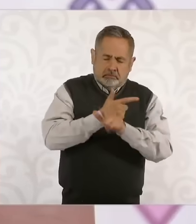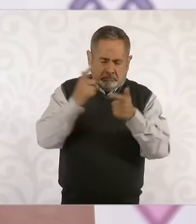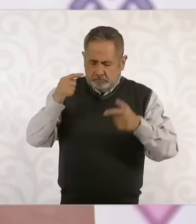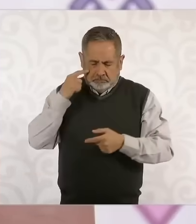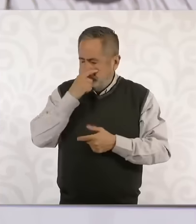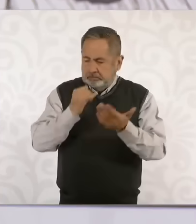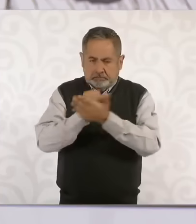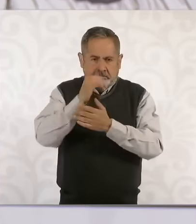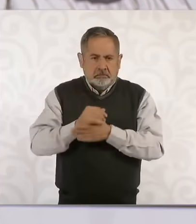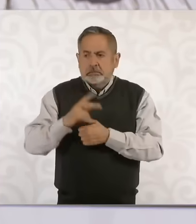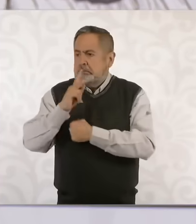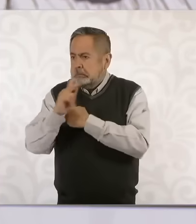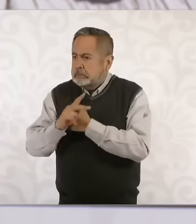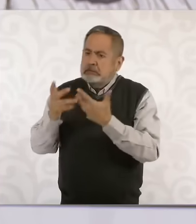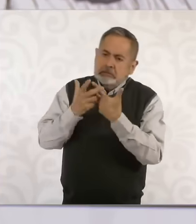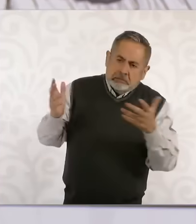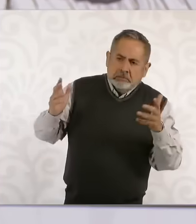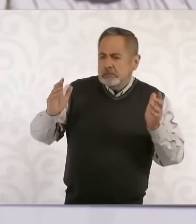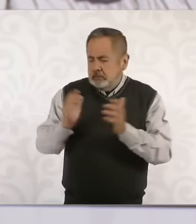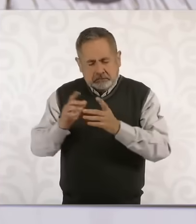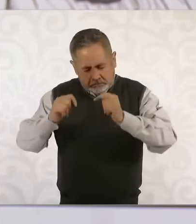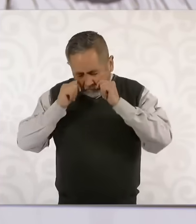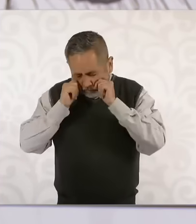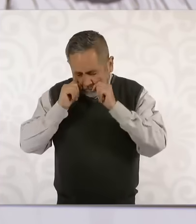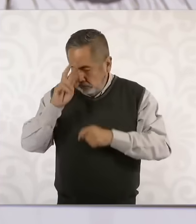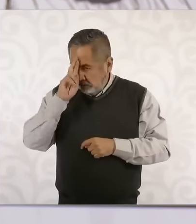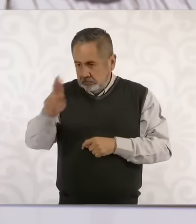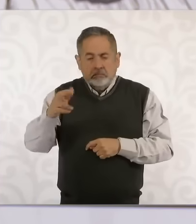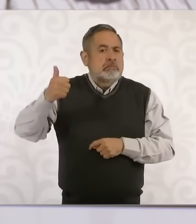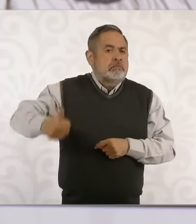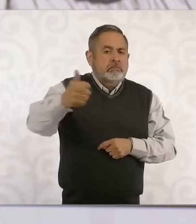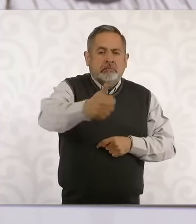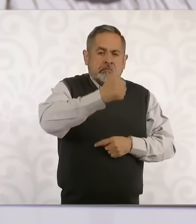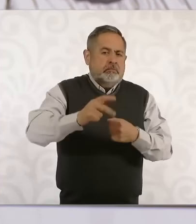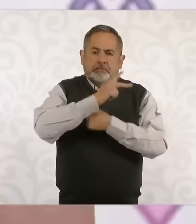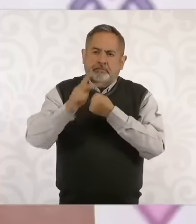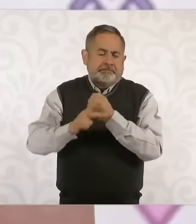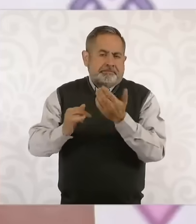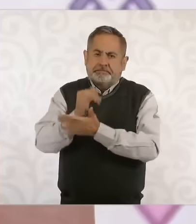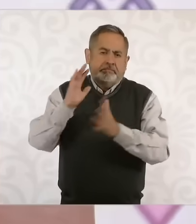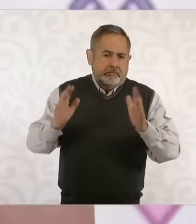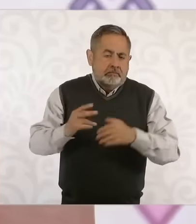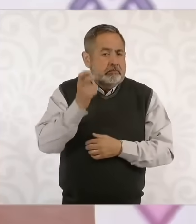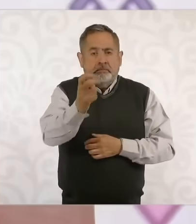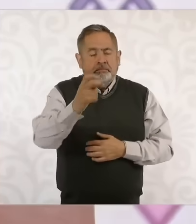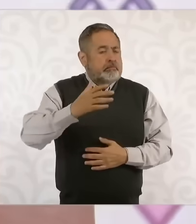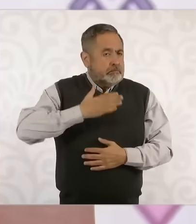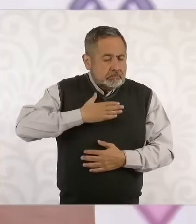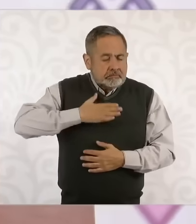es parte de la política exterior eh de México y además lo pensamos. Así es nuestra convicción.